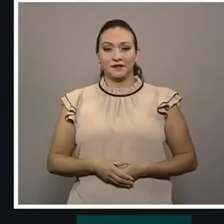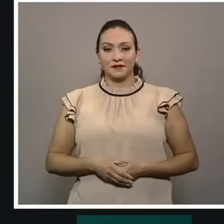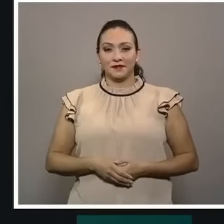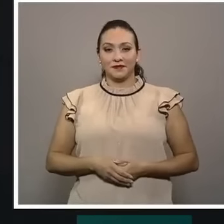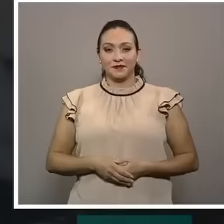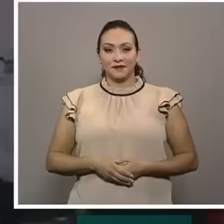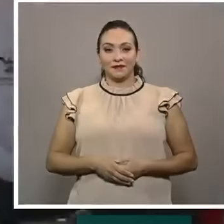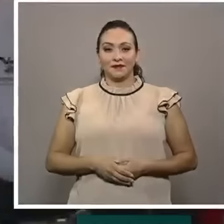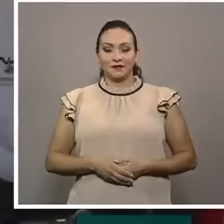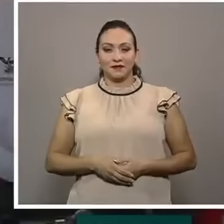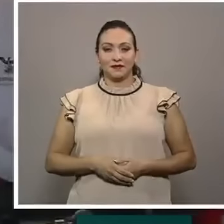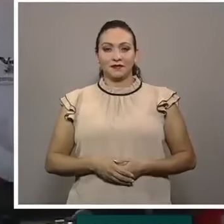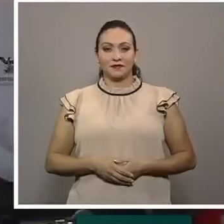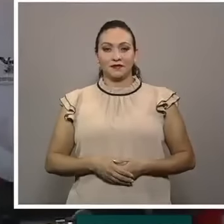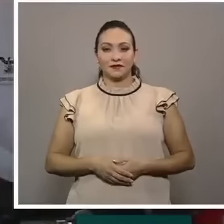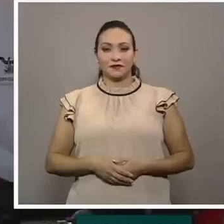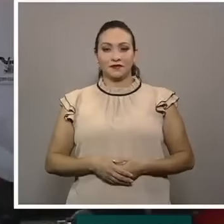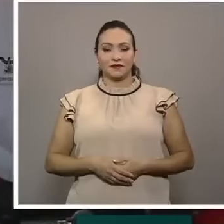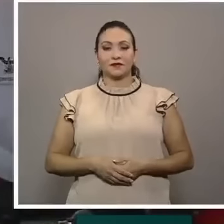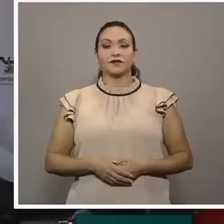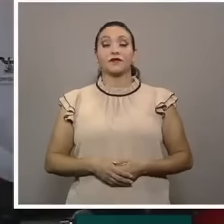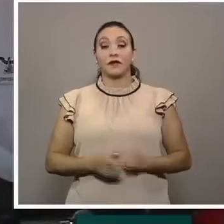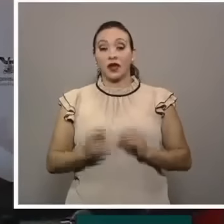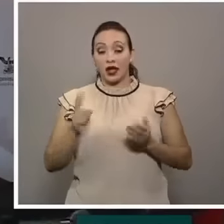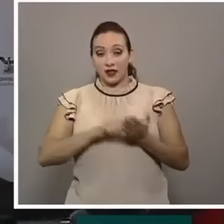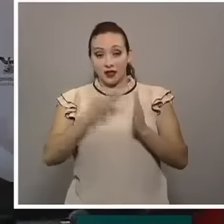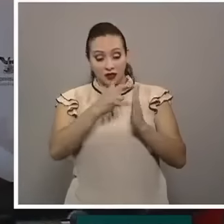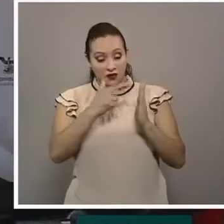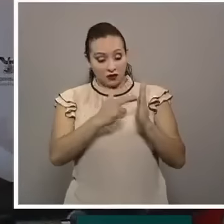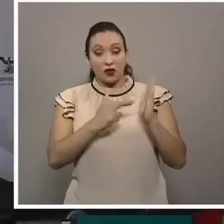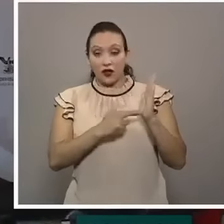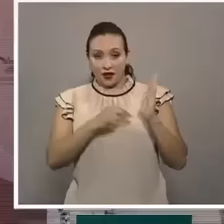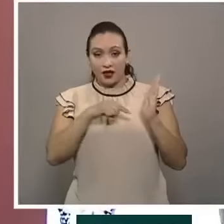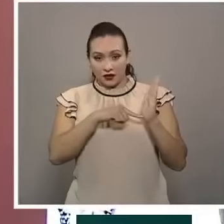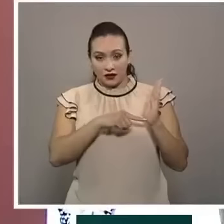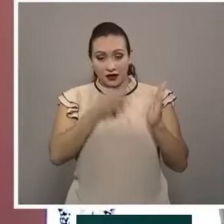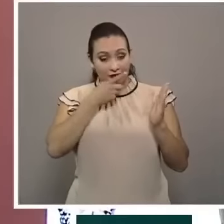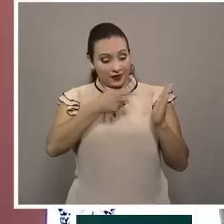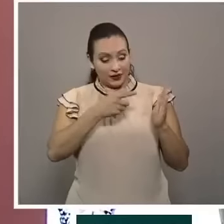En nuestro en nuestro reglamento interno se permite que la presencia de los ministros